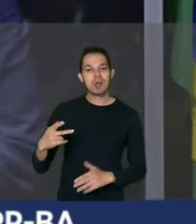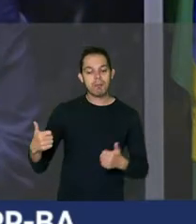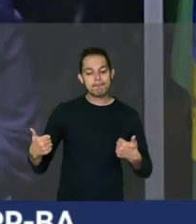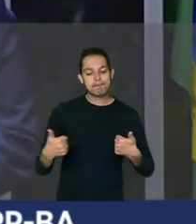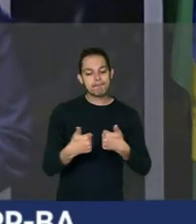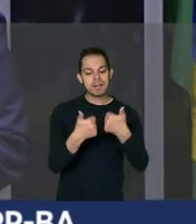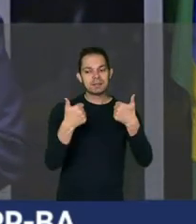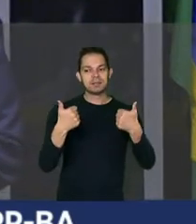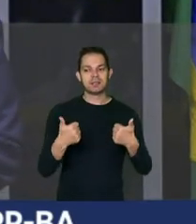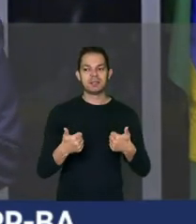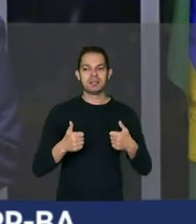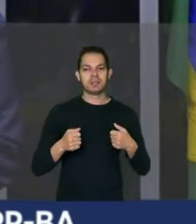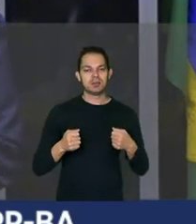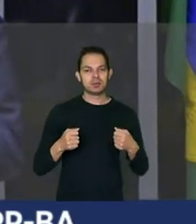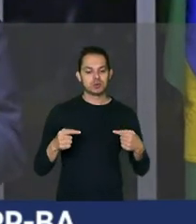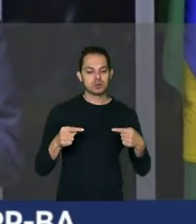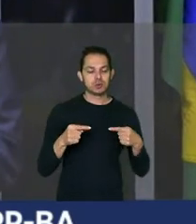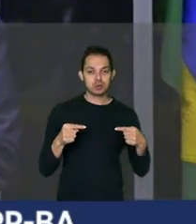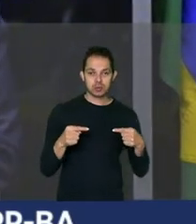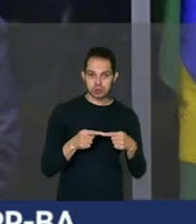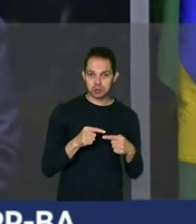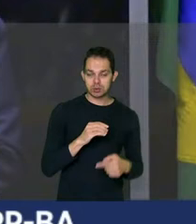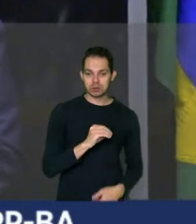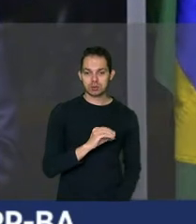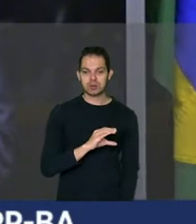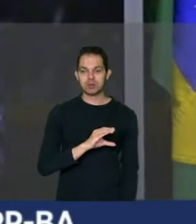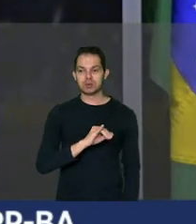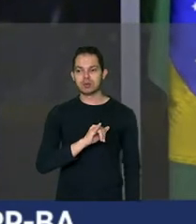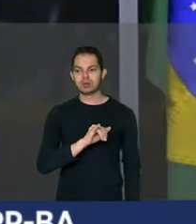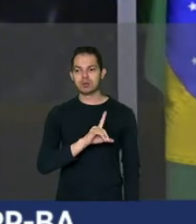DESEJA UMA PARCERIA MAIS PROATIVA COM O OCIDENTE. ESSA ATITUDE DIZ RESPEITO A TODAS